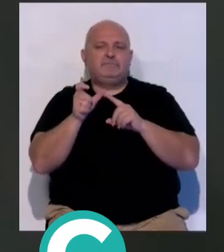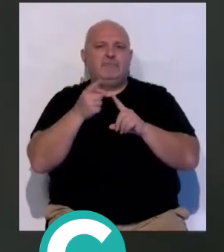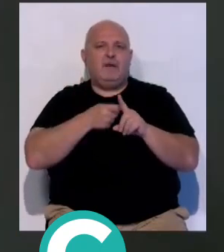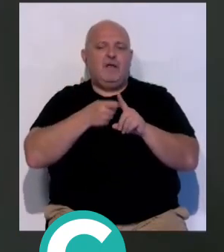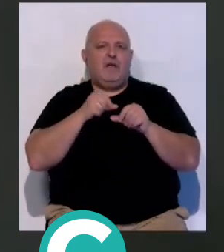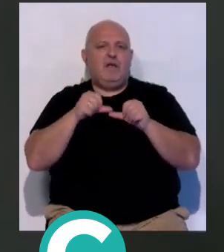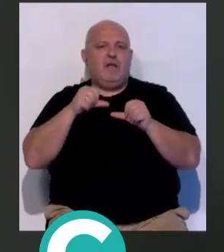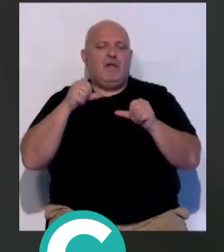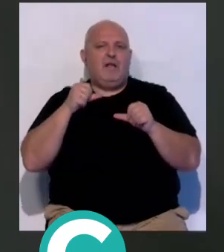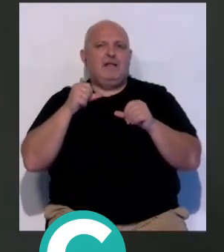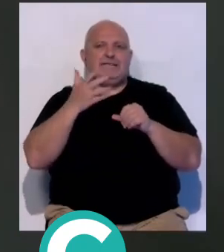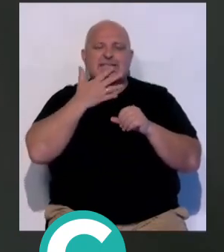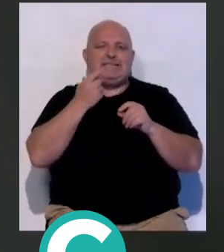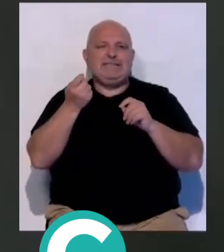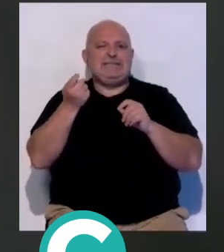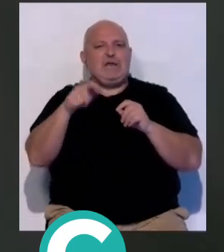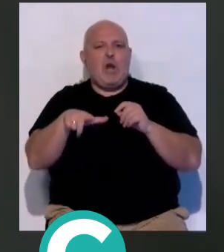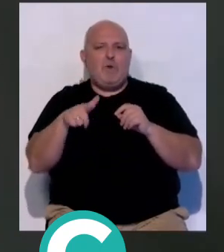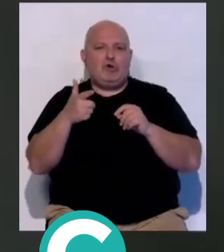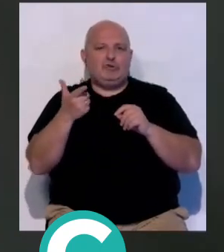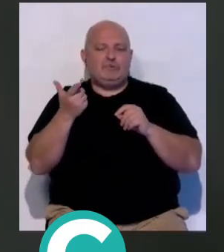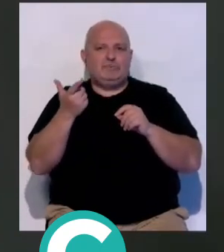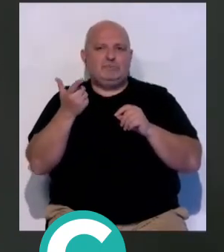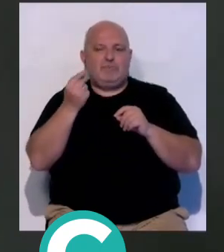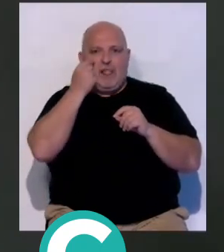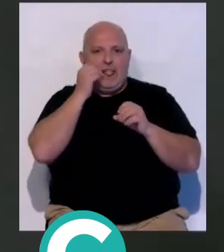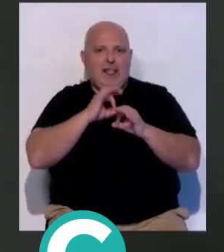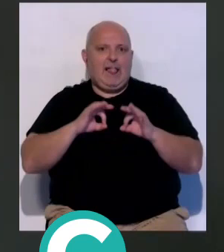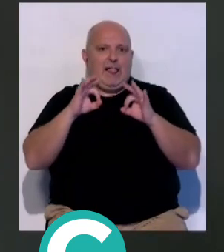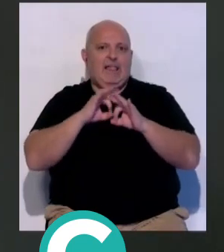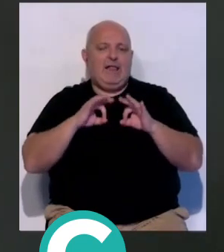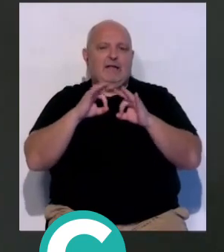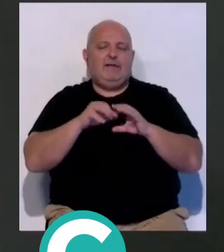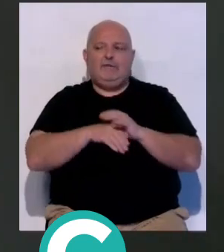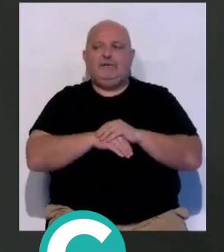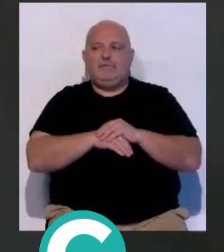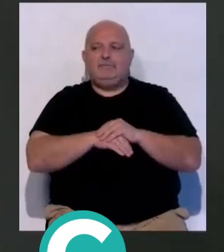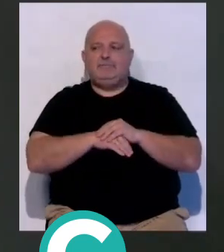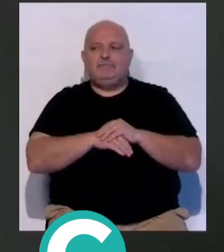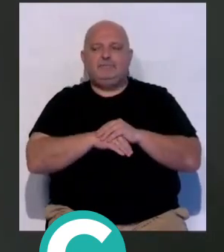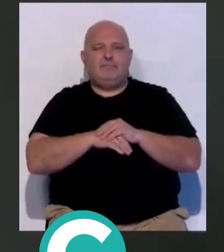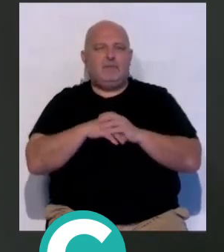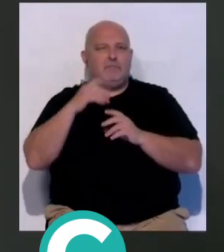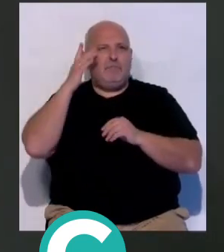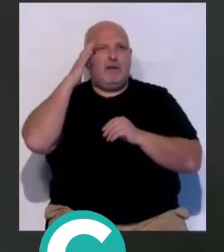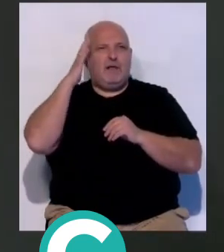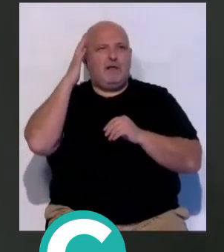sinónimos hay de eso y ahí no me acordé fastucia fíjate y la más me imaginé yo será fastrupia de